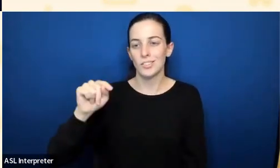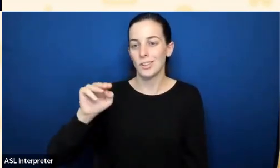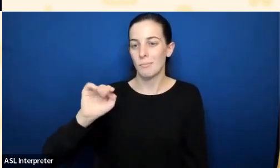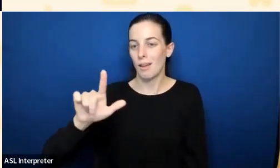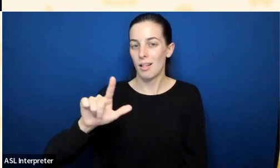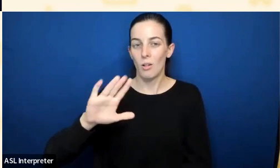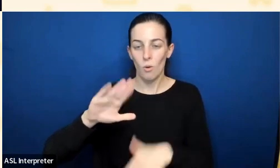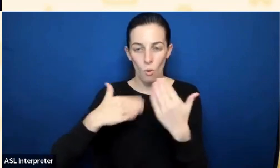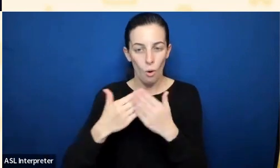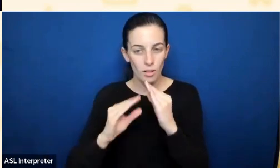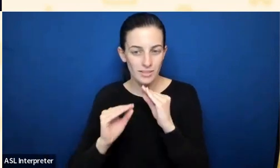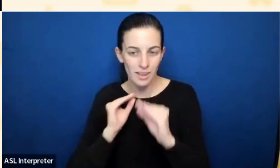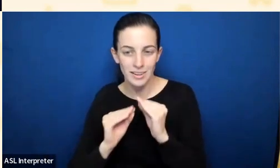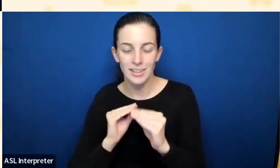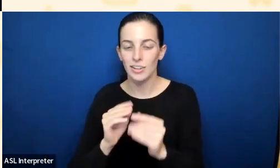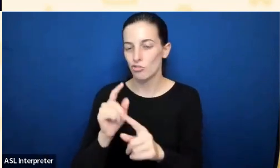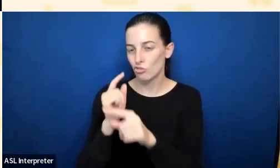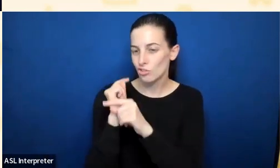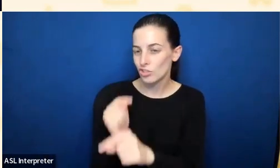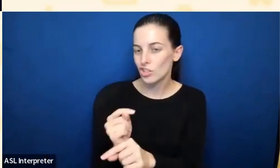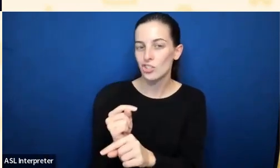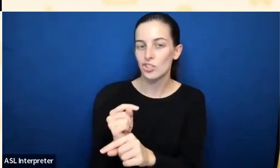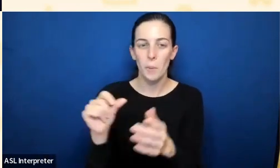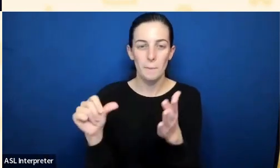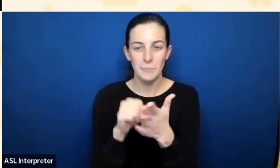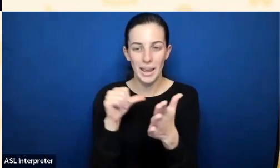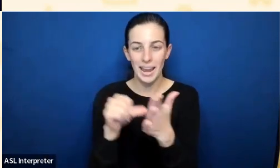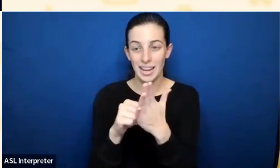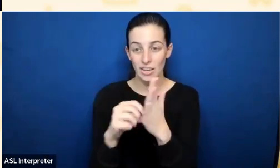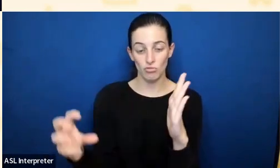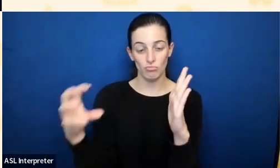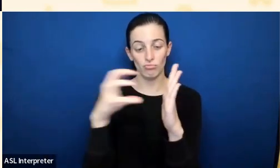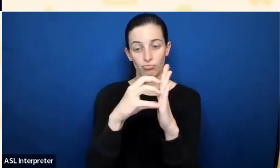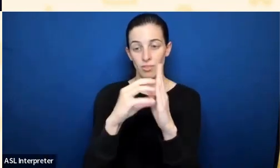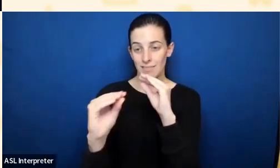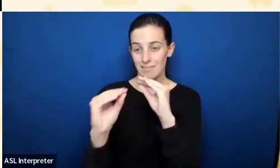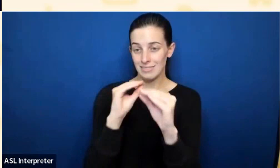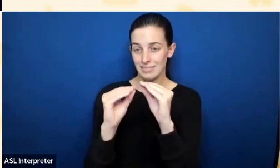a través de las plantillas de página tradicionales con el editor de bloques. Y puedo limitarme a lo que necesito.